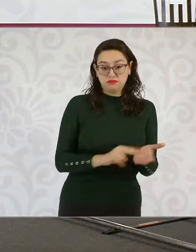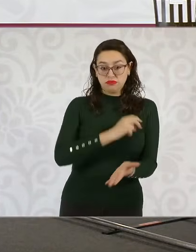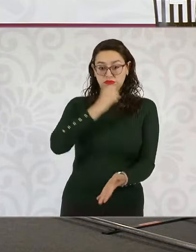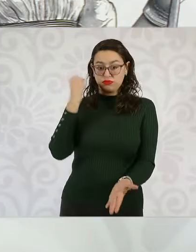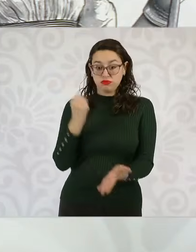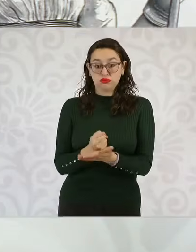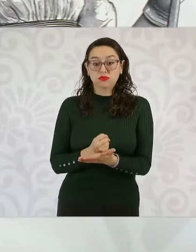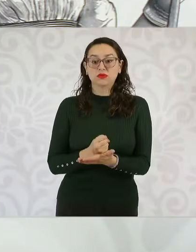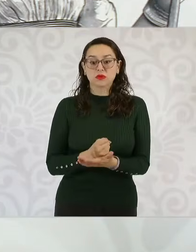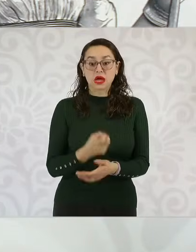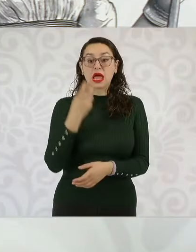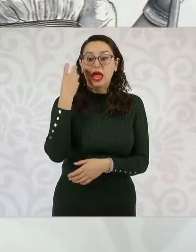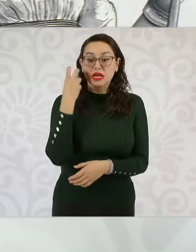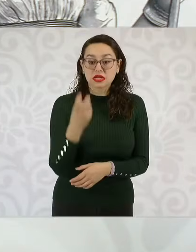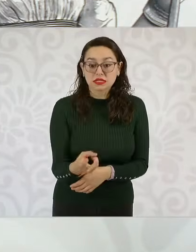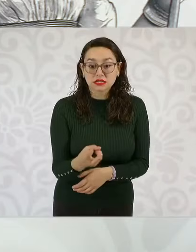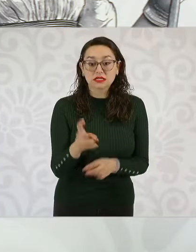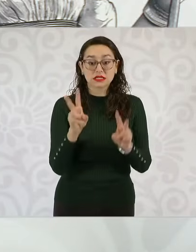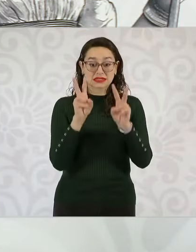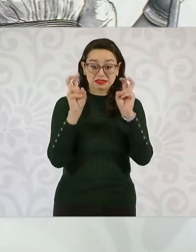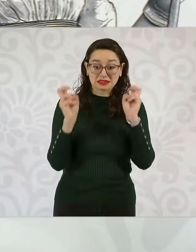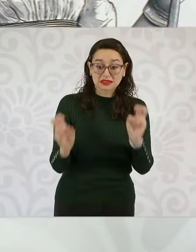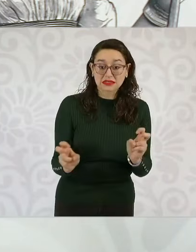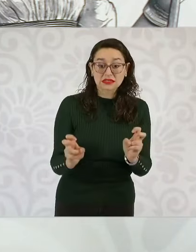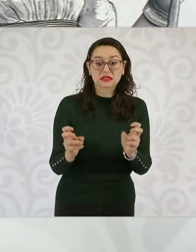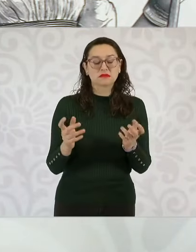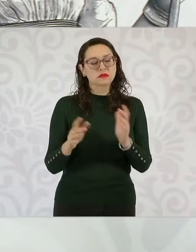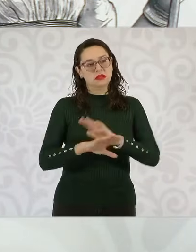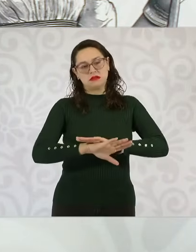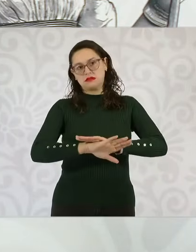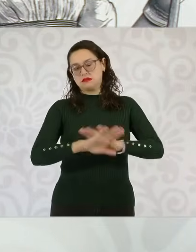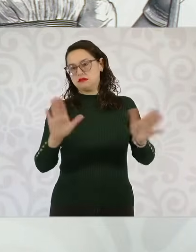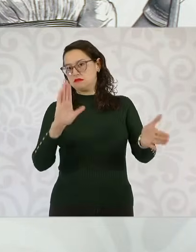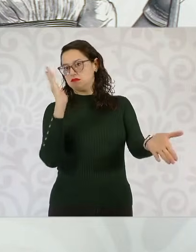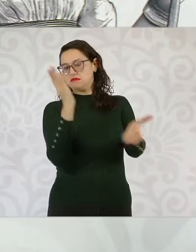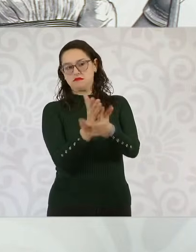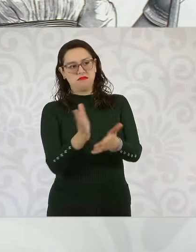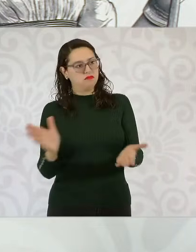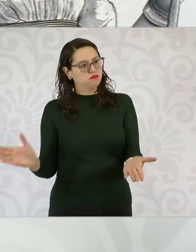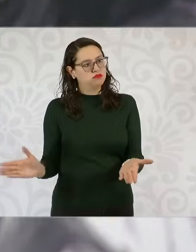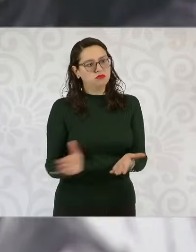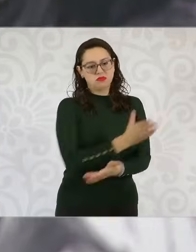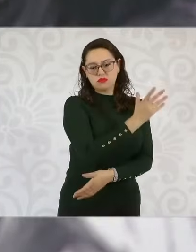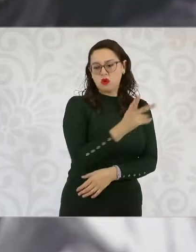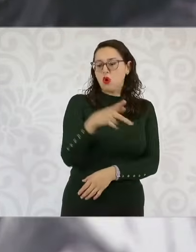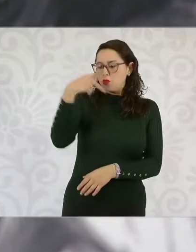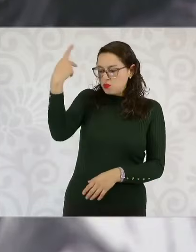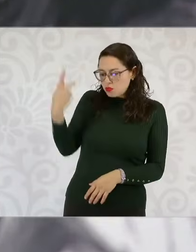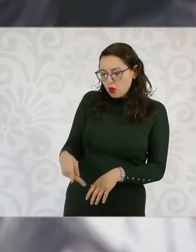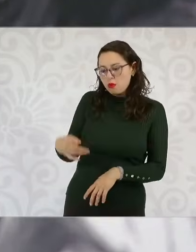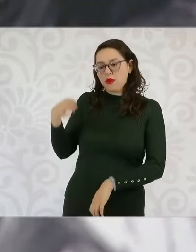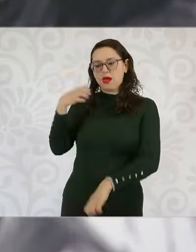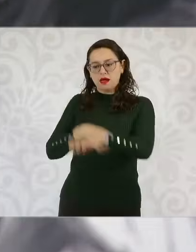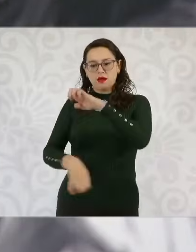revierten de forma definitiva esta situación consolidando el rescate y fortalecimiento de